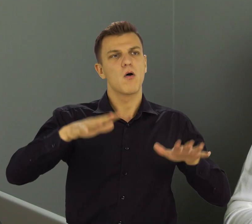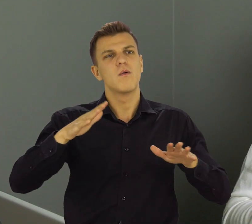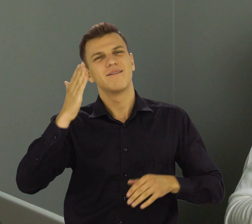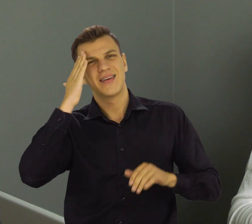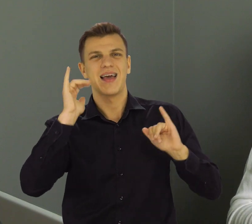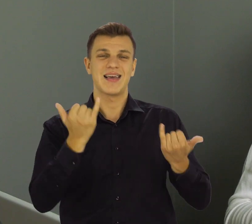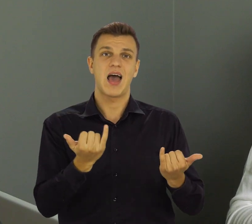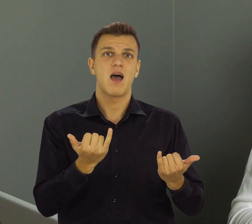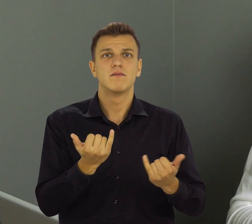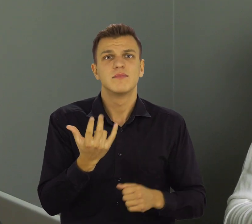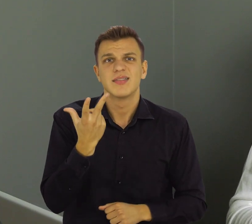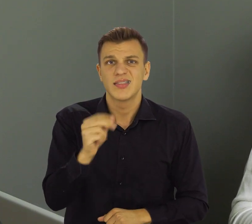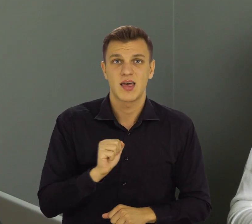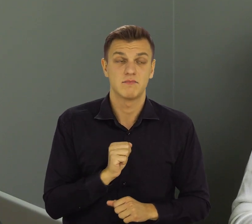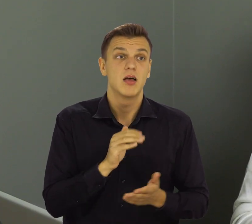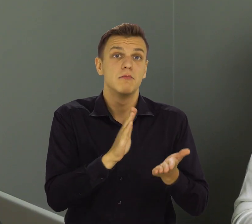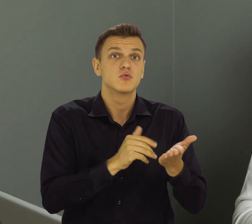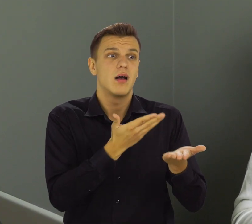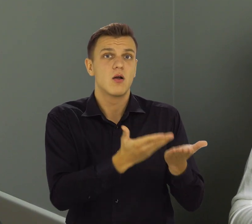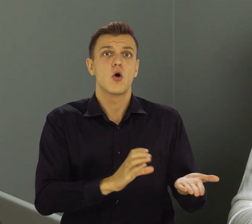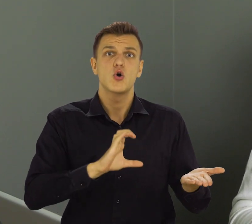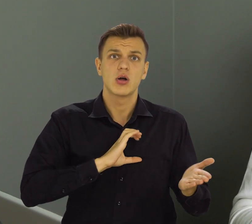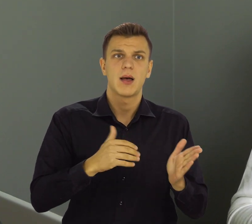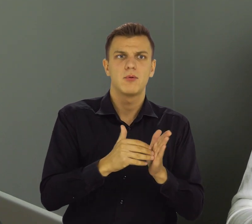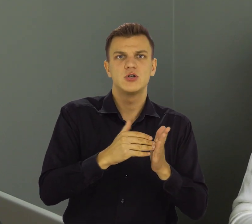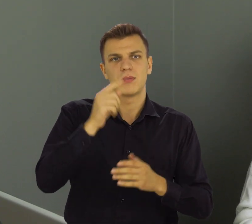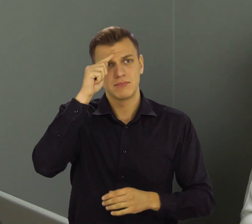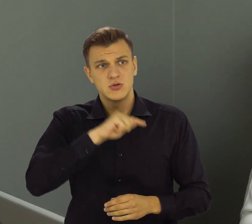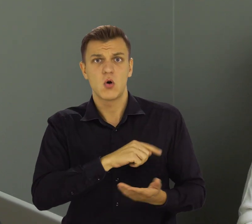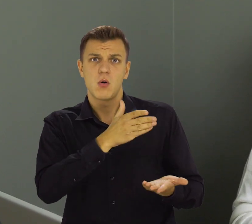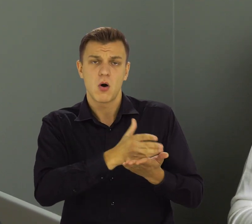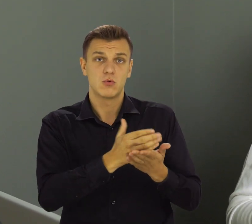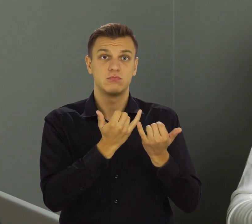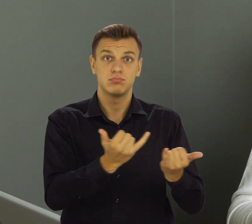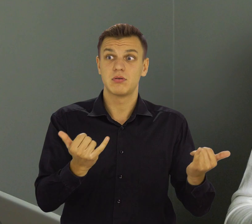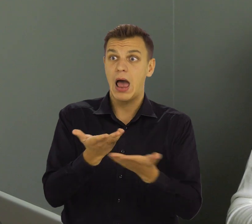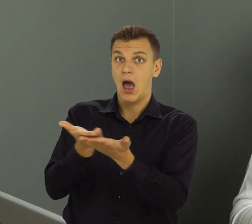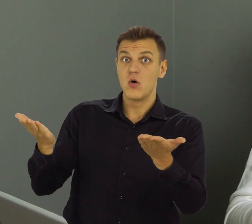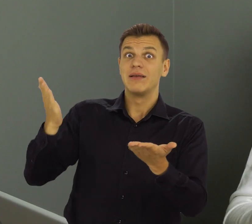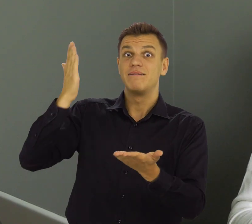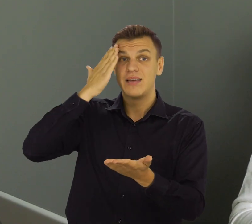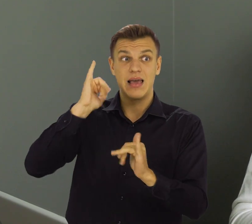nie dostają go dostosowanego, spersonalizowanego do ich potrzeb. W końcu są mentalnie trochę odmienni –